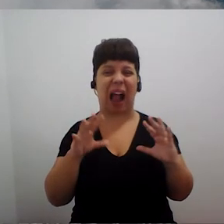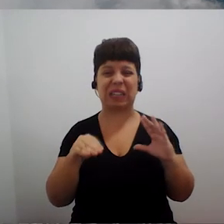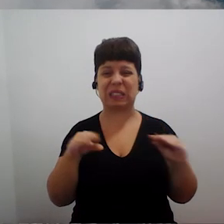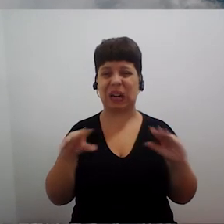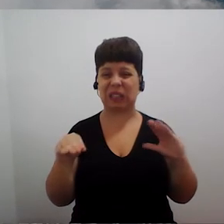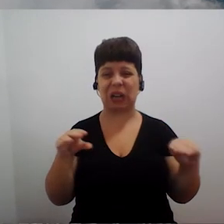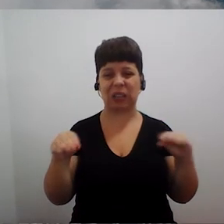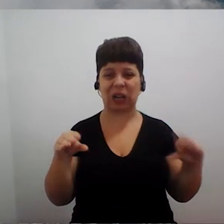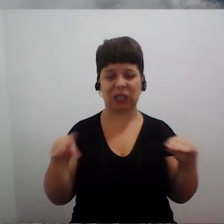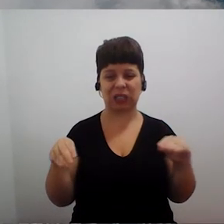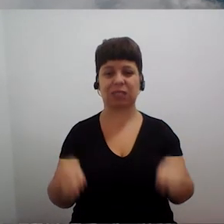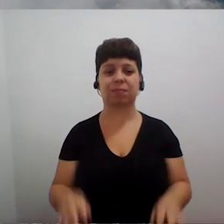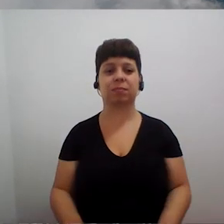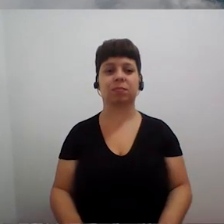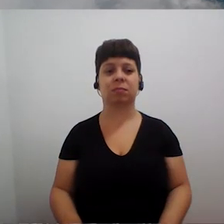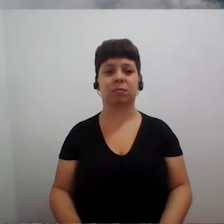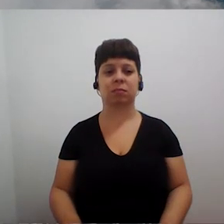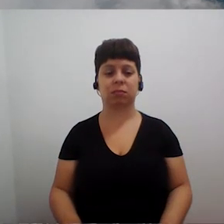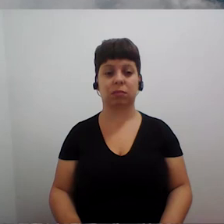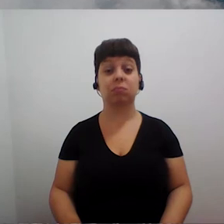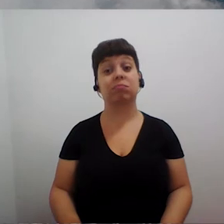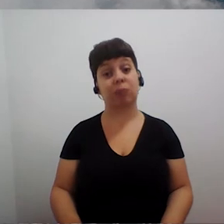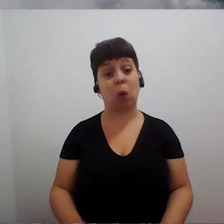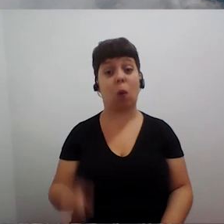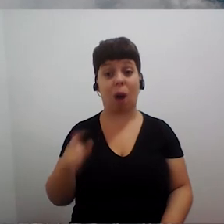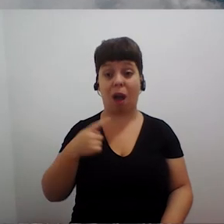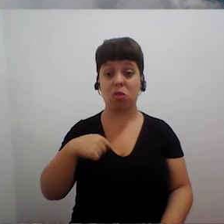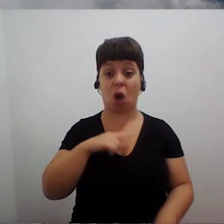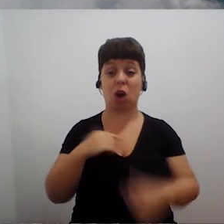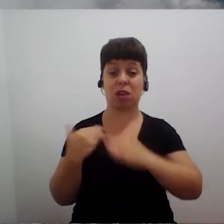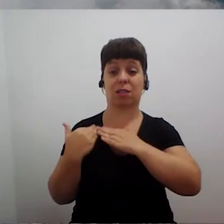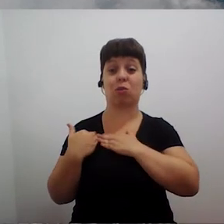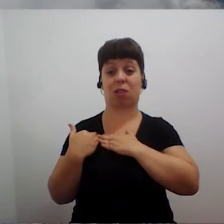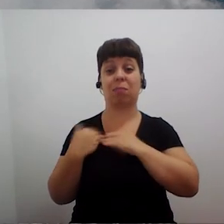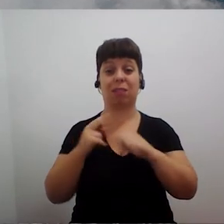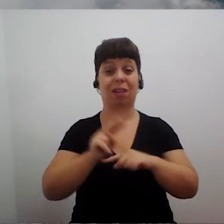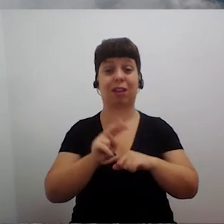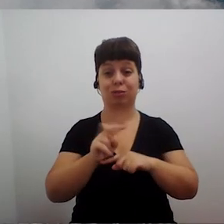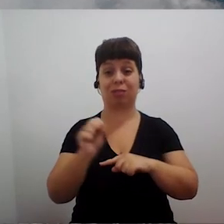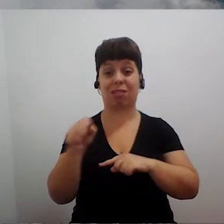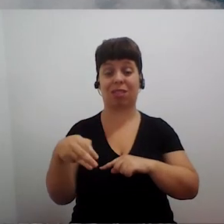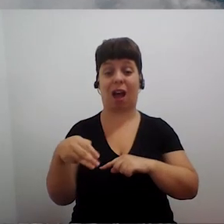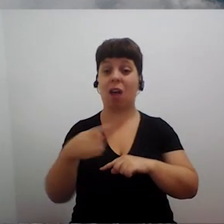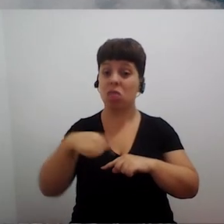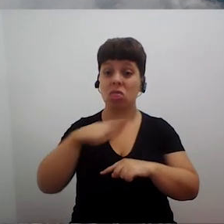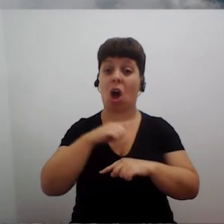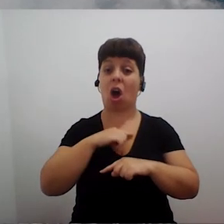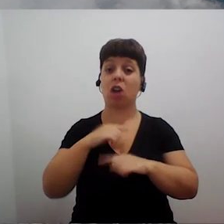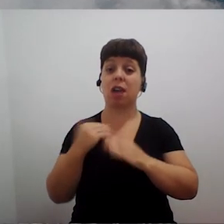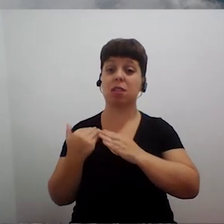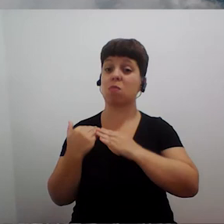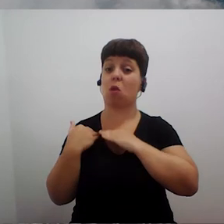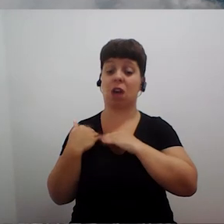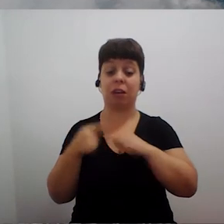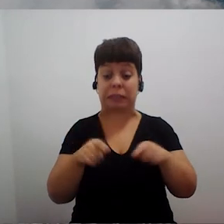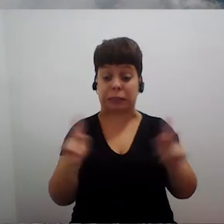Então vê por nossa responsabilidade cuidar e não somos responsáveis por tudo aquilo que acontece